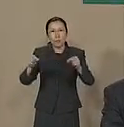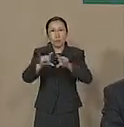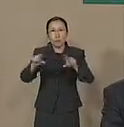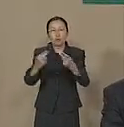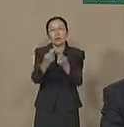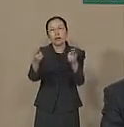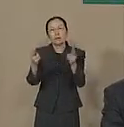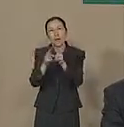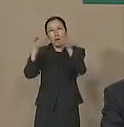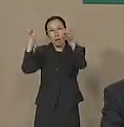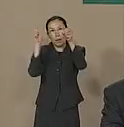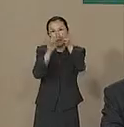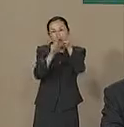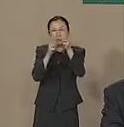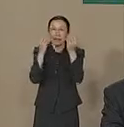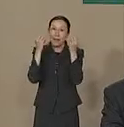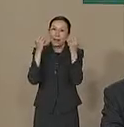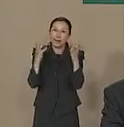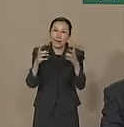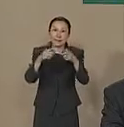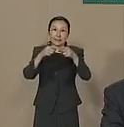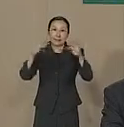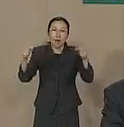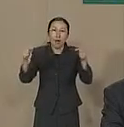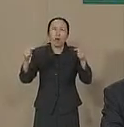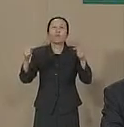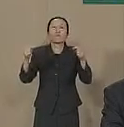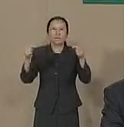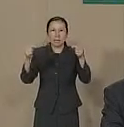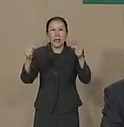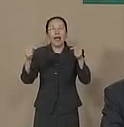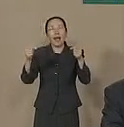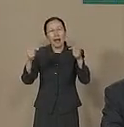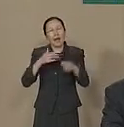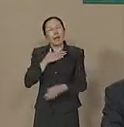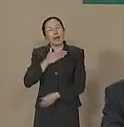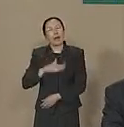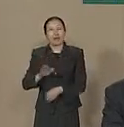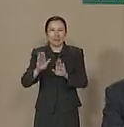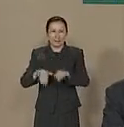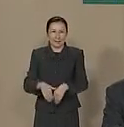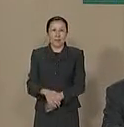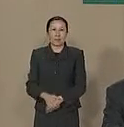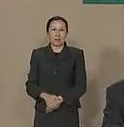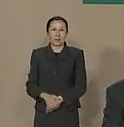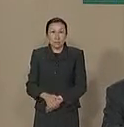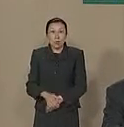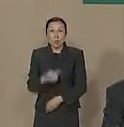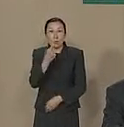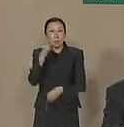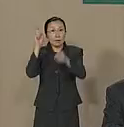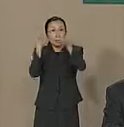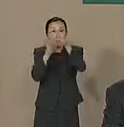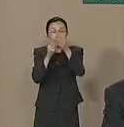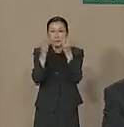新しい日本が ちょっとずつですが 見えてきました (志位) 私たちが目指す 新しい日本とは